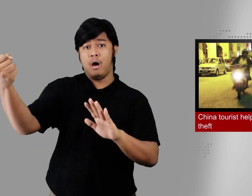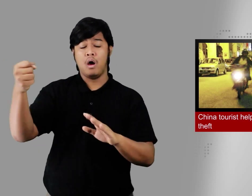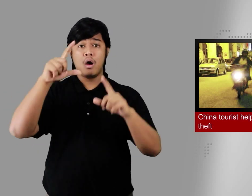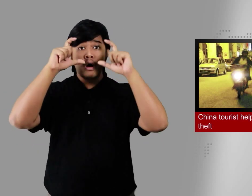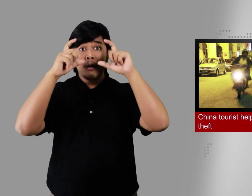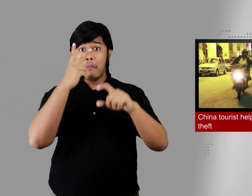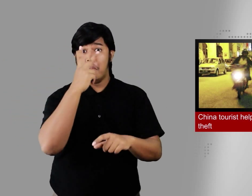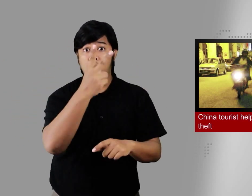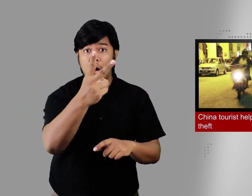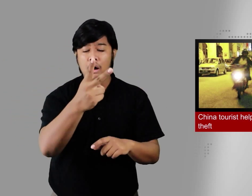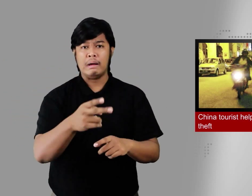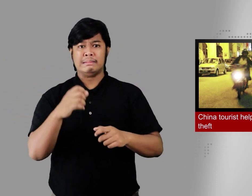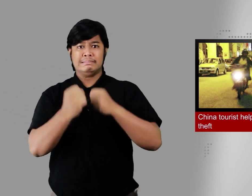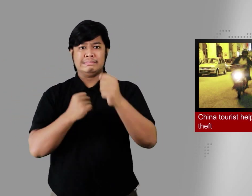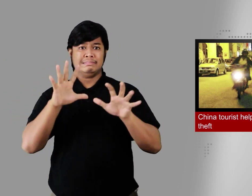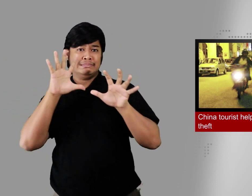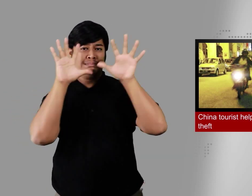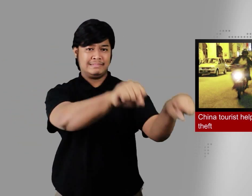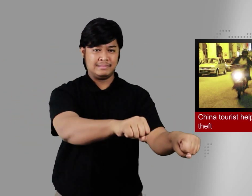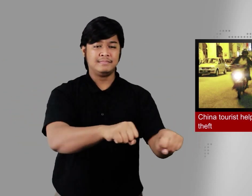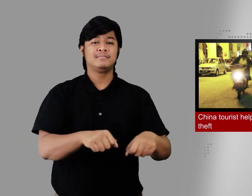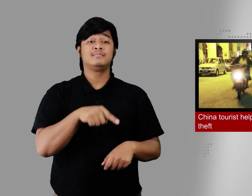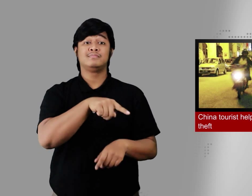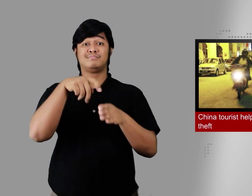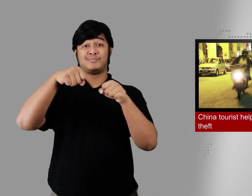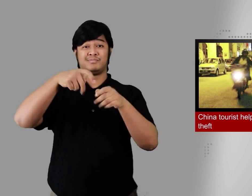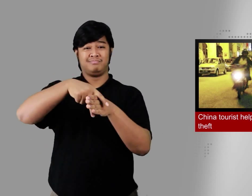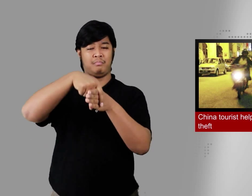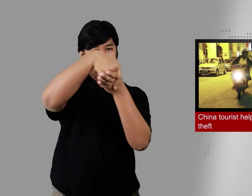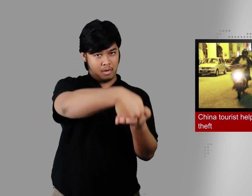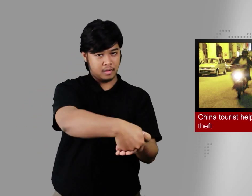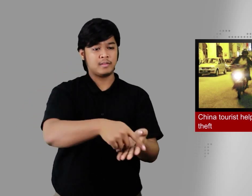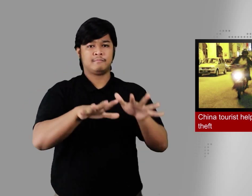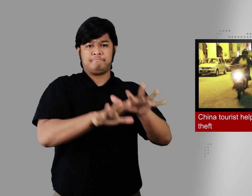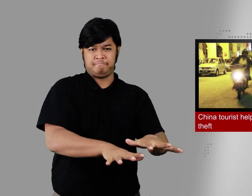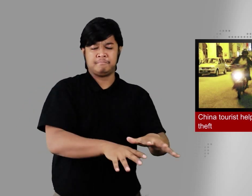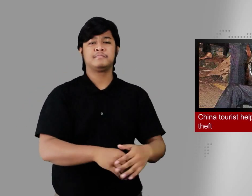Kemudian, peragut itu merampaskan beg tangan. Lou Young segera merempuh peragut tersebut. Kemudian, peragut terjatuh atas jalan raya.